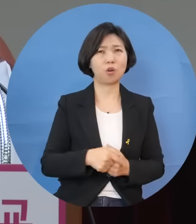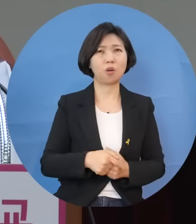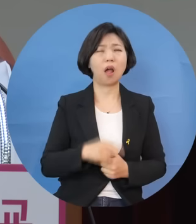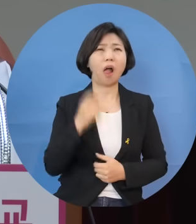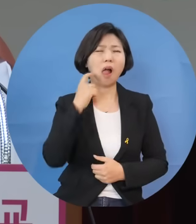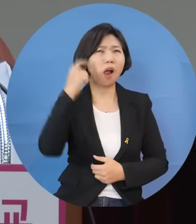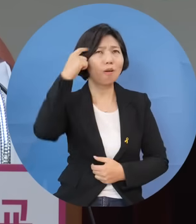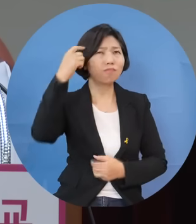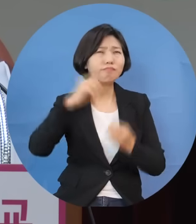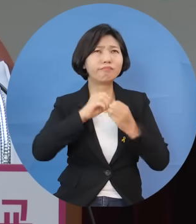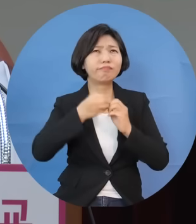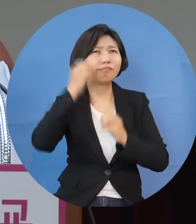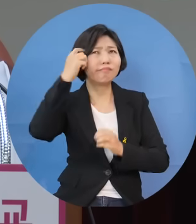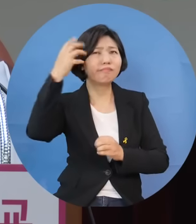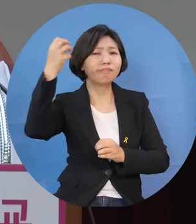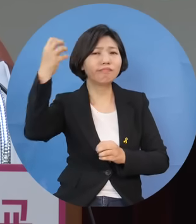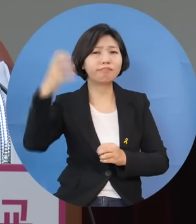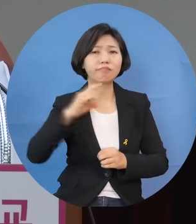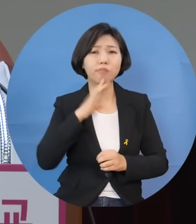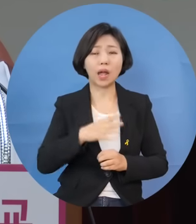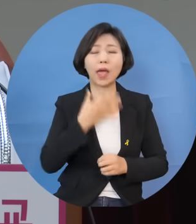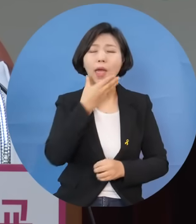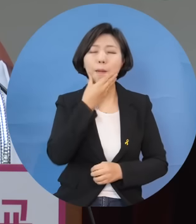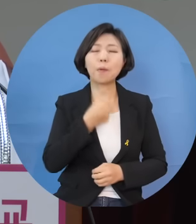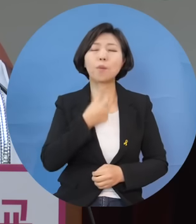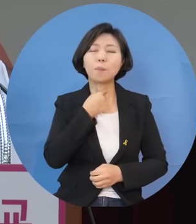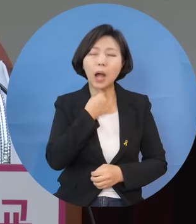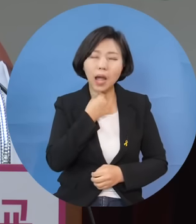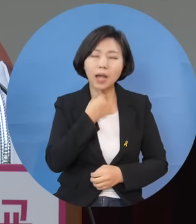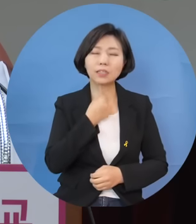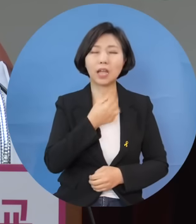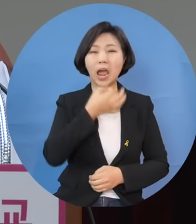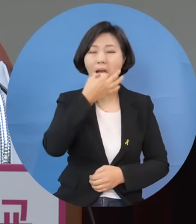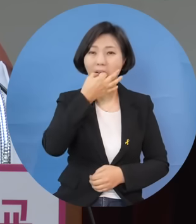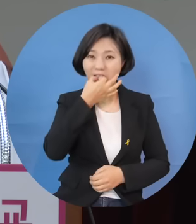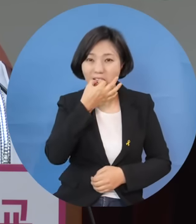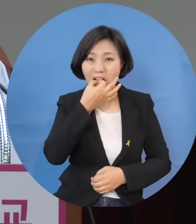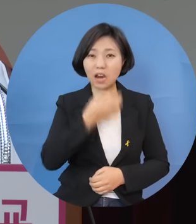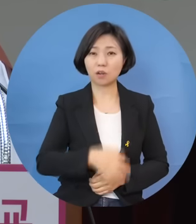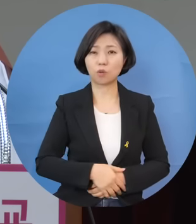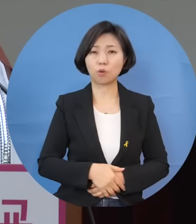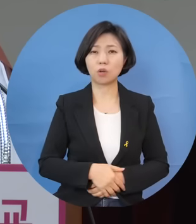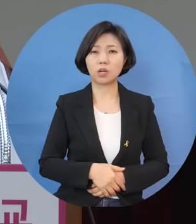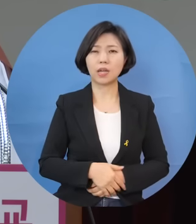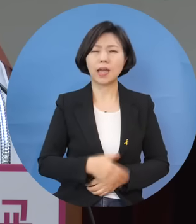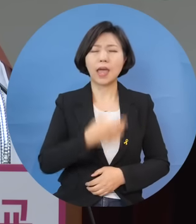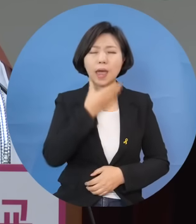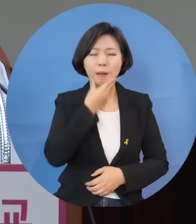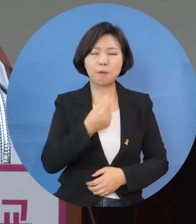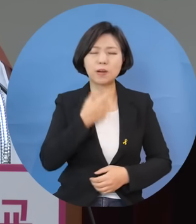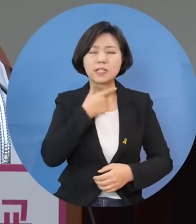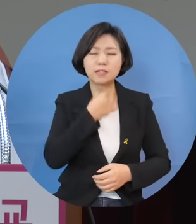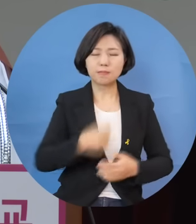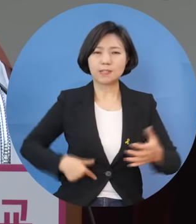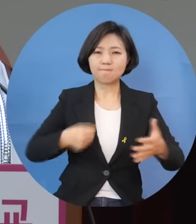'행복했으면 좋겠다' 하는 것은 욕망이고, '행복해야지' 하는 것은 각오와 결심이고, 망상이에요.